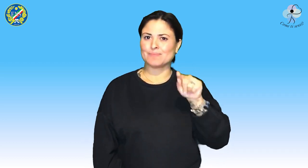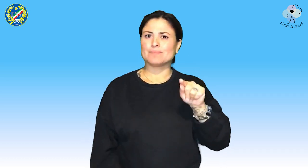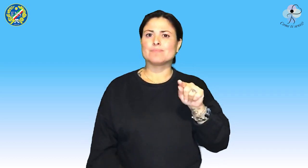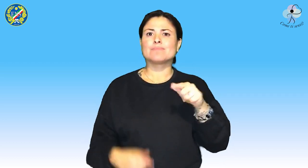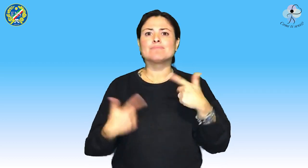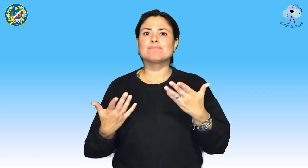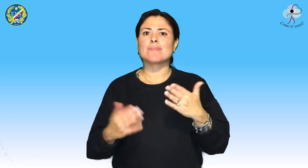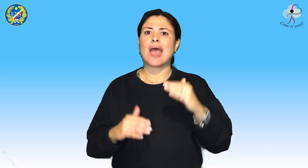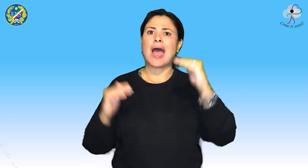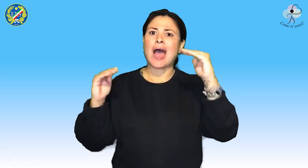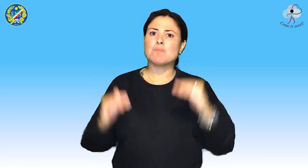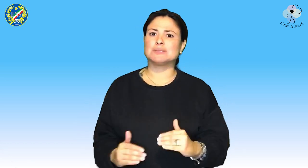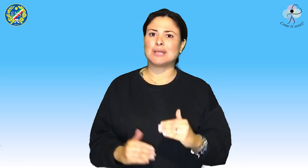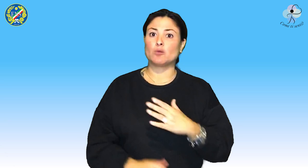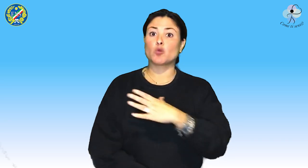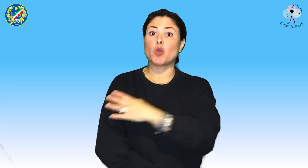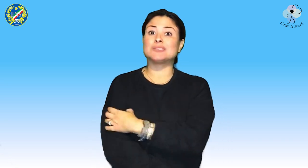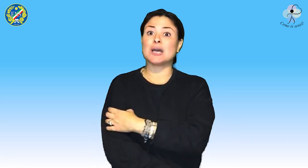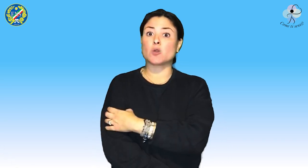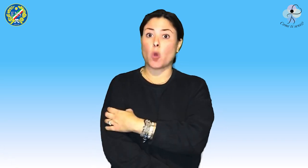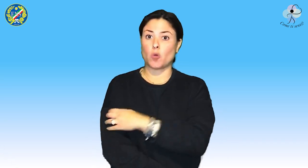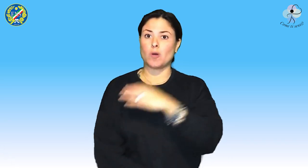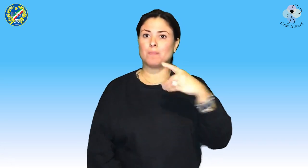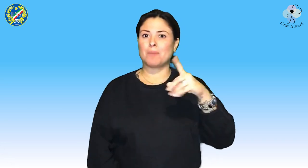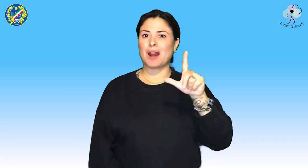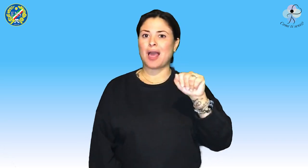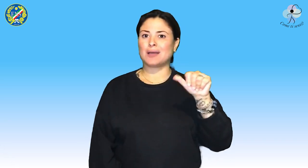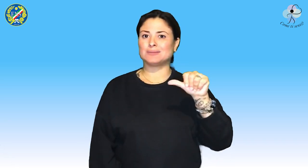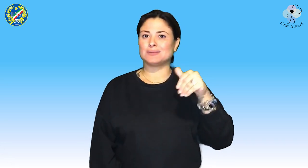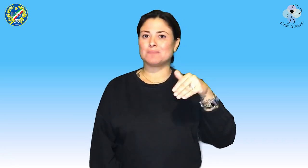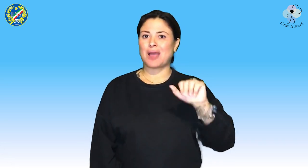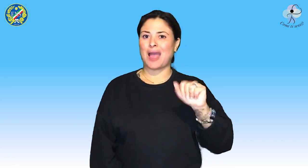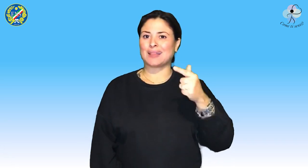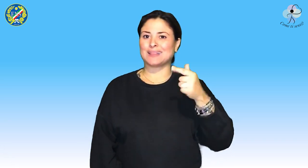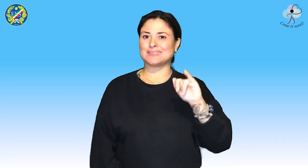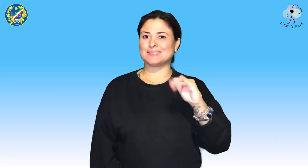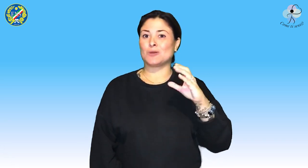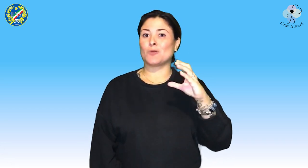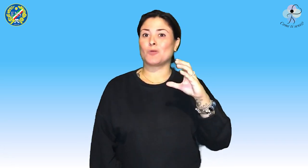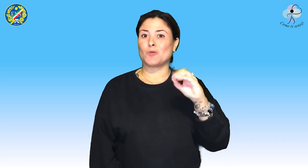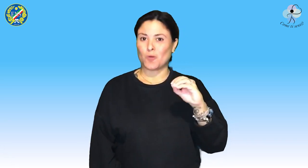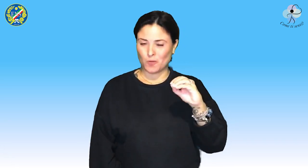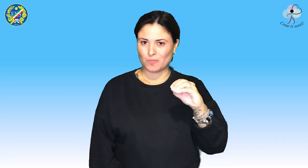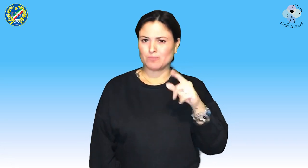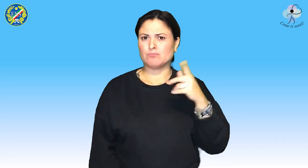abbassando il livello di colesterolo plasmatico,